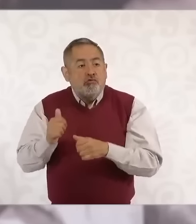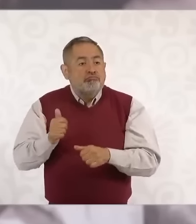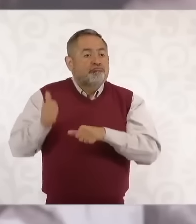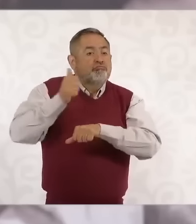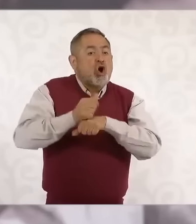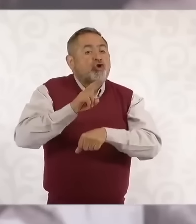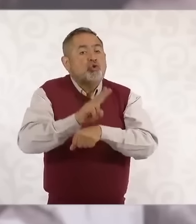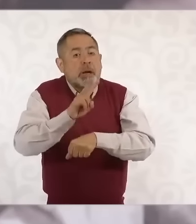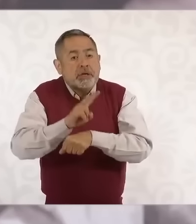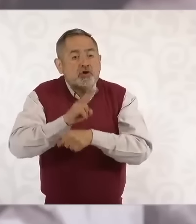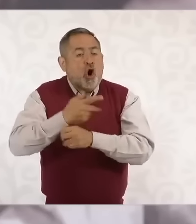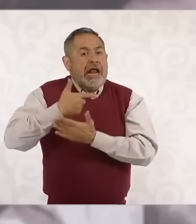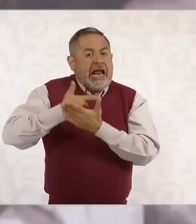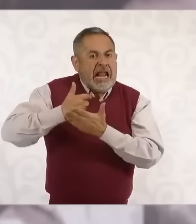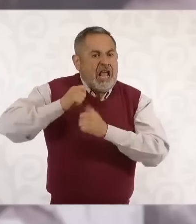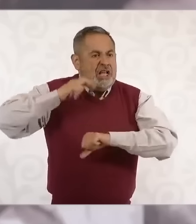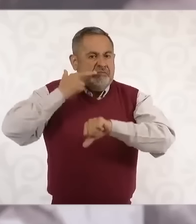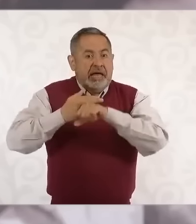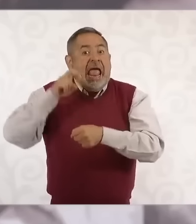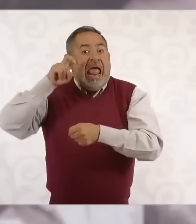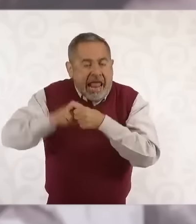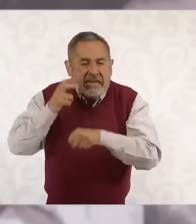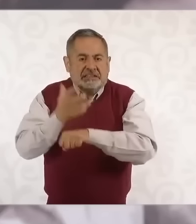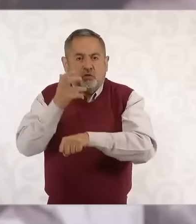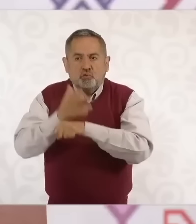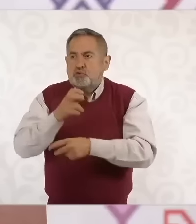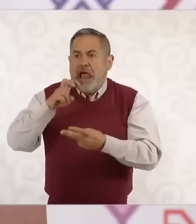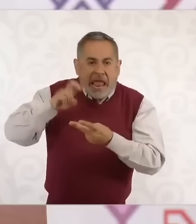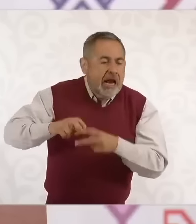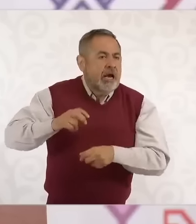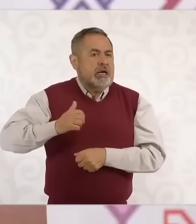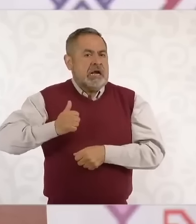gerentes en plantas procesadoras en Estados Unidos, en Canadá, ahora viene Brasil y en